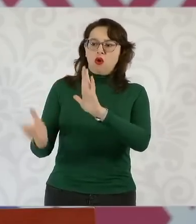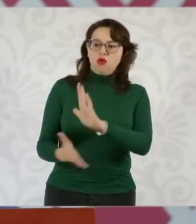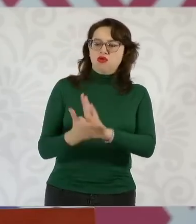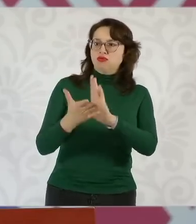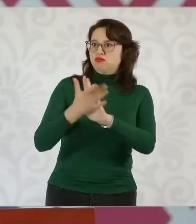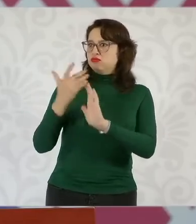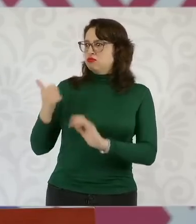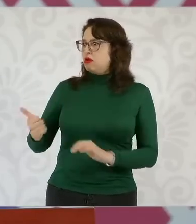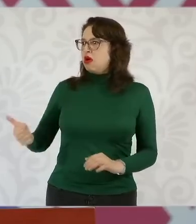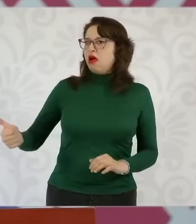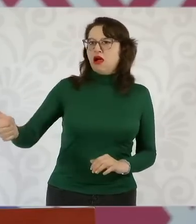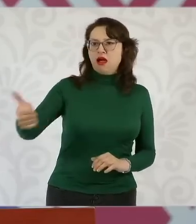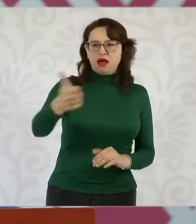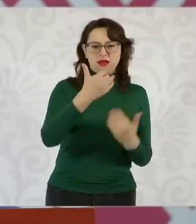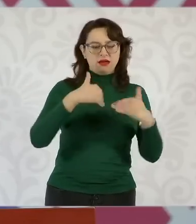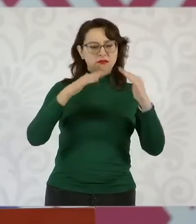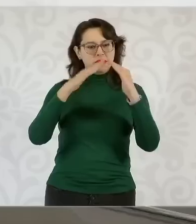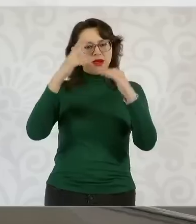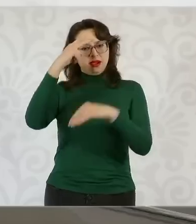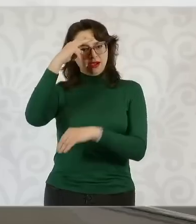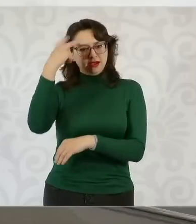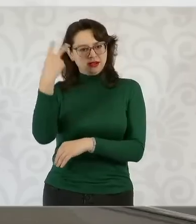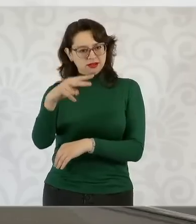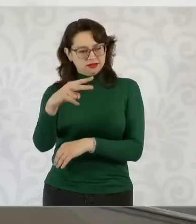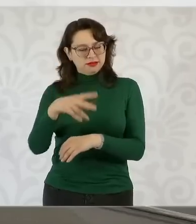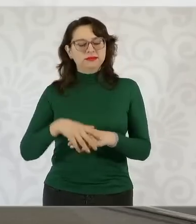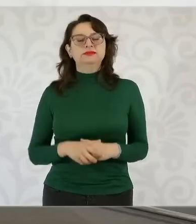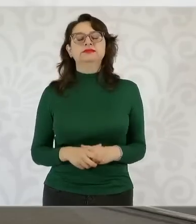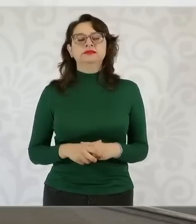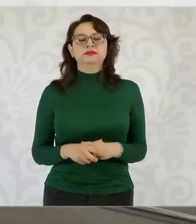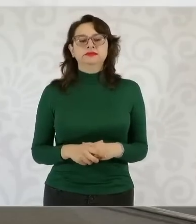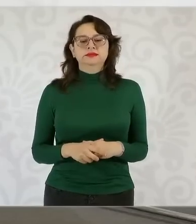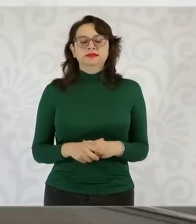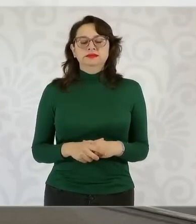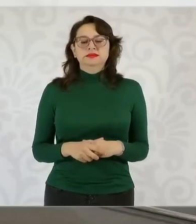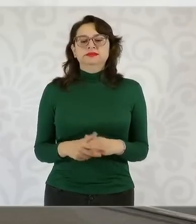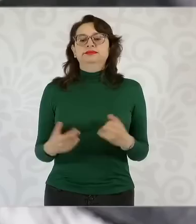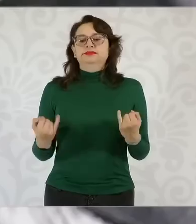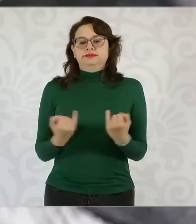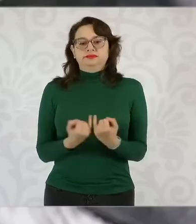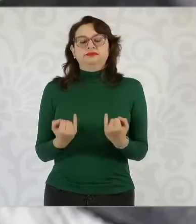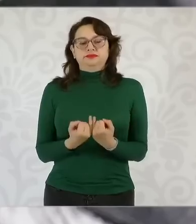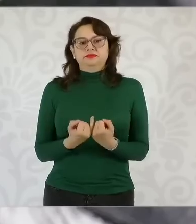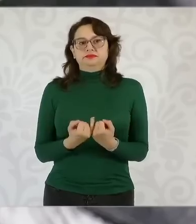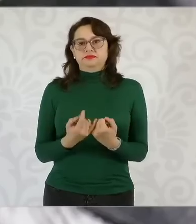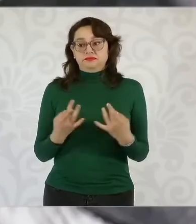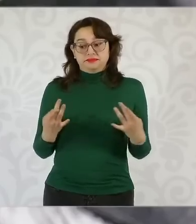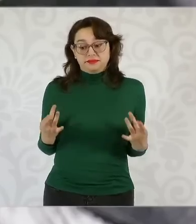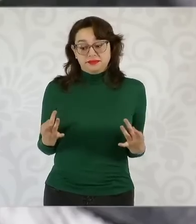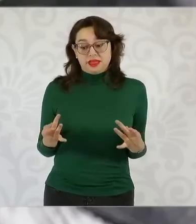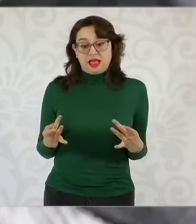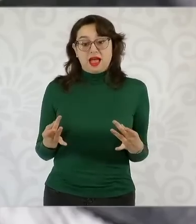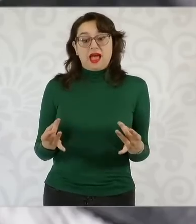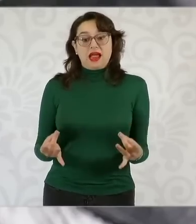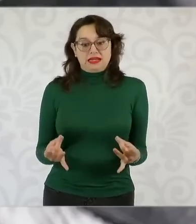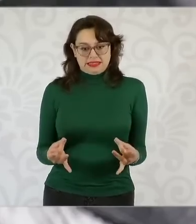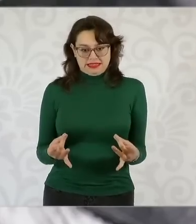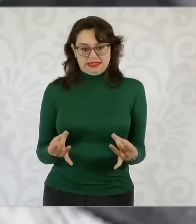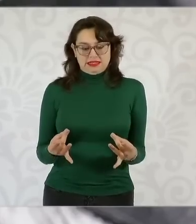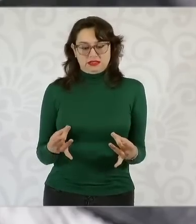México también muy importante es generar empleos de calidad generar oportunidades y crecimientos